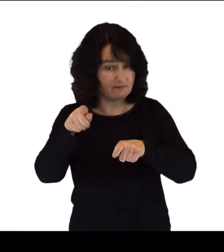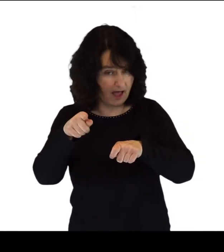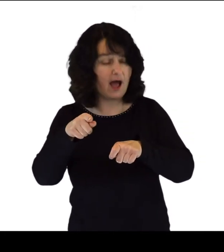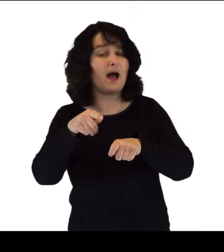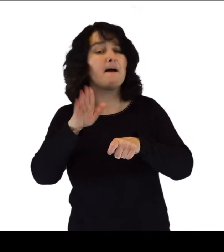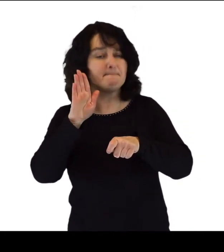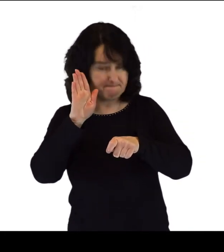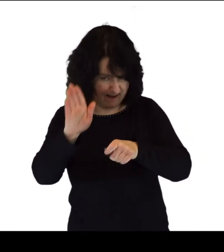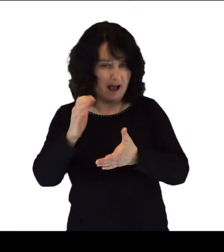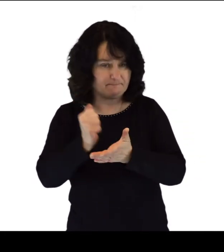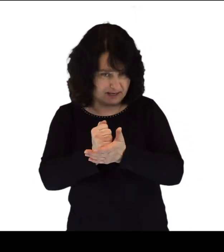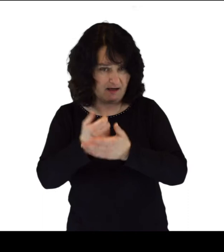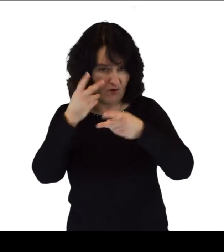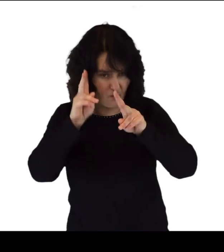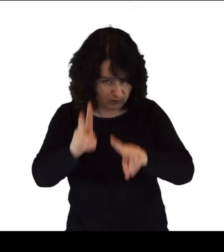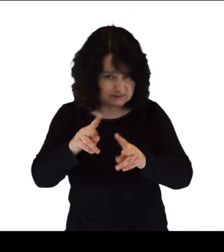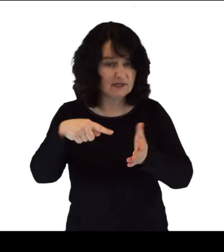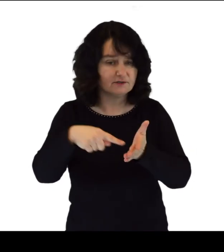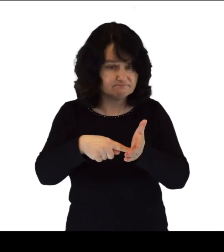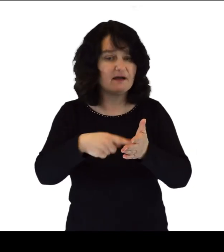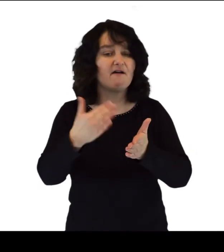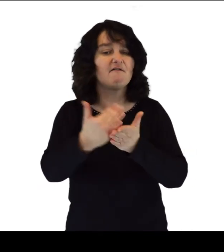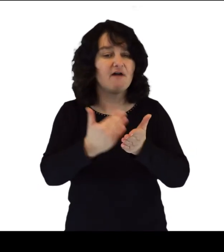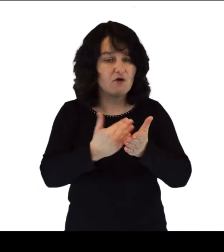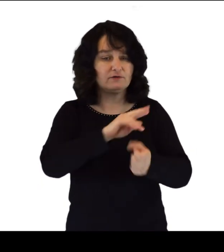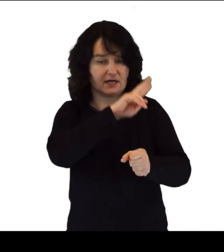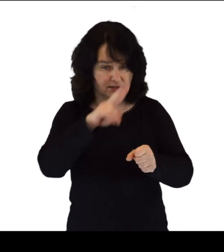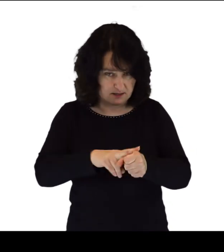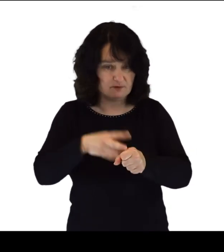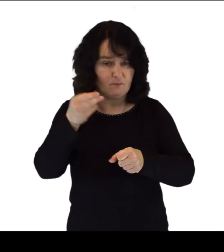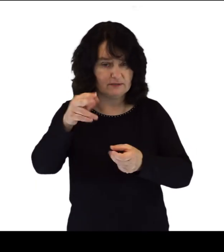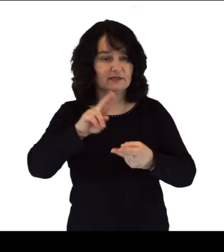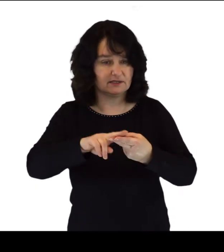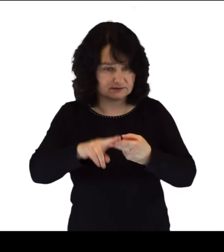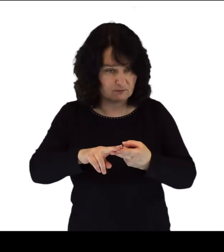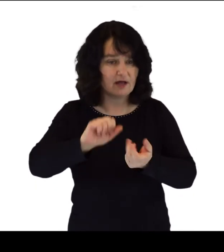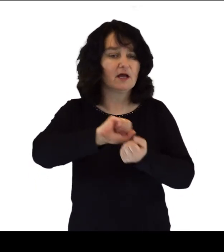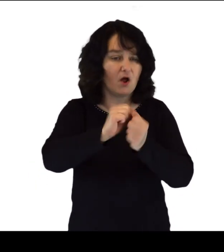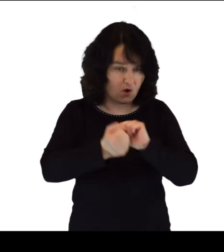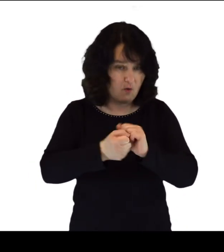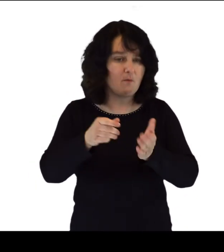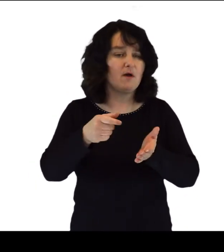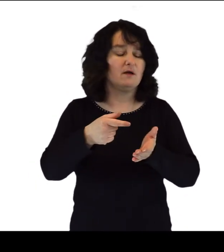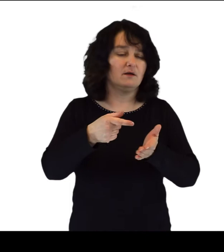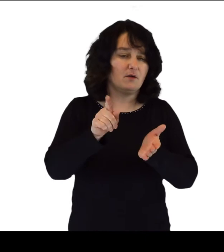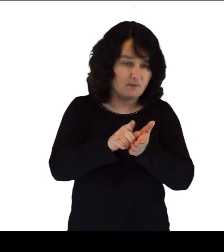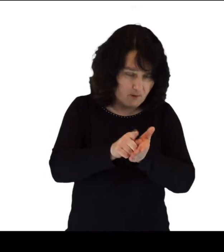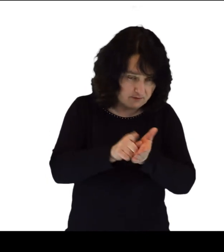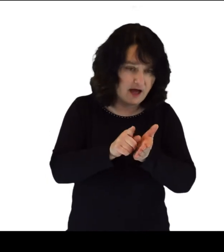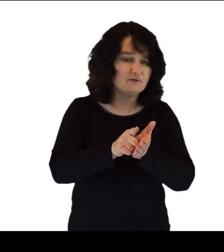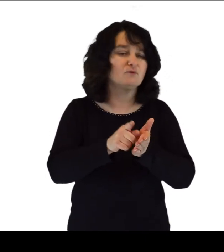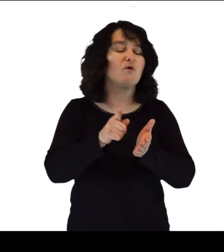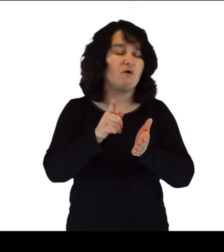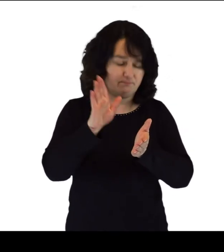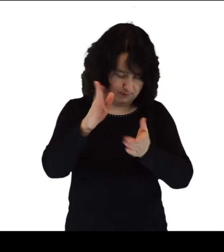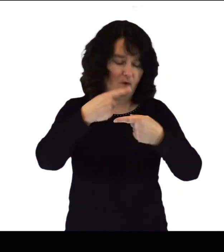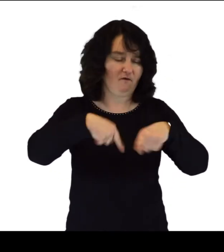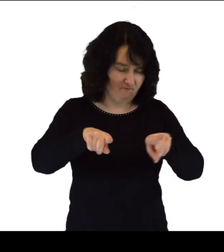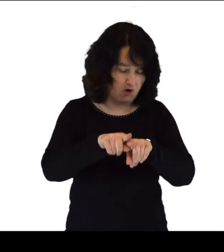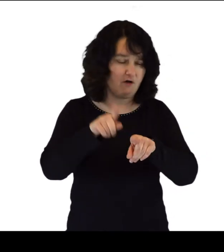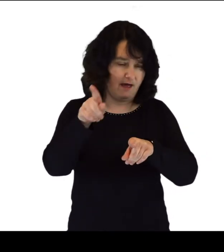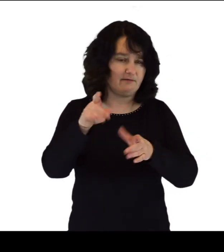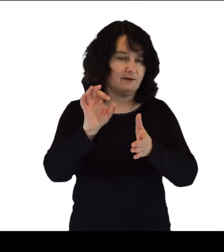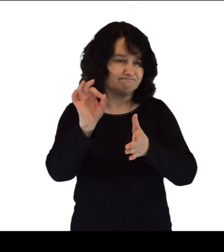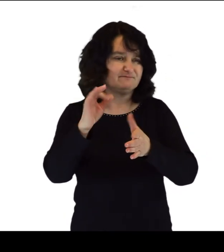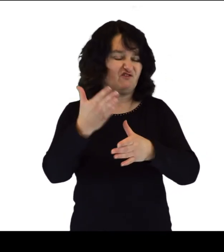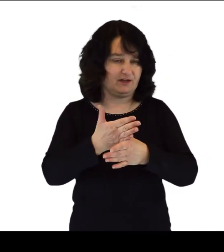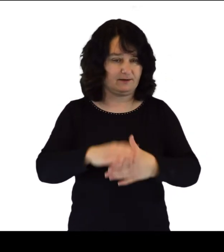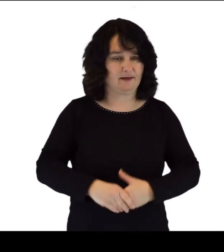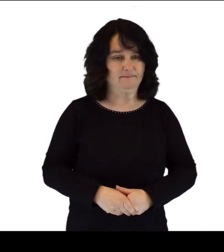ma prawo uznać, że warunek terminowości opłacenia składek lub podatku został dotrzymany.